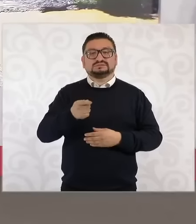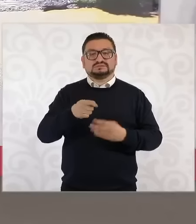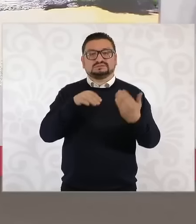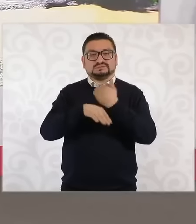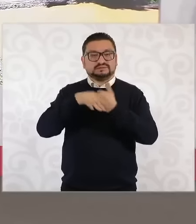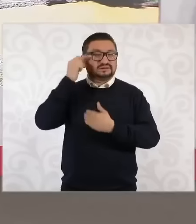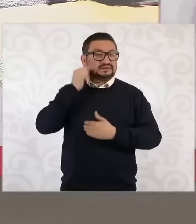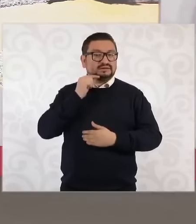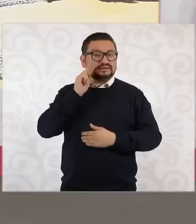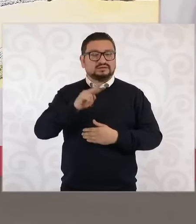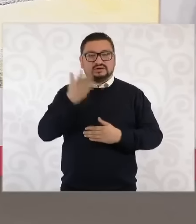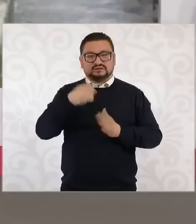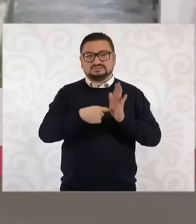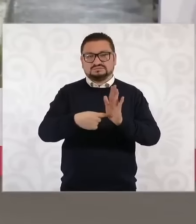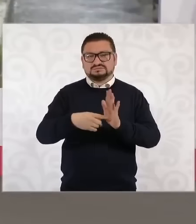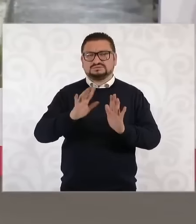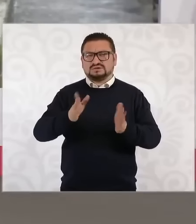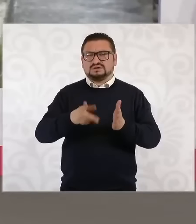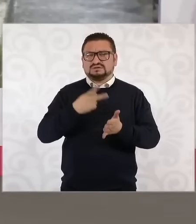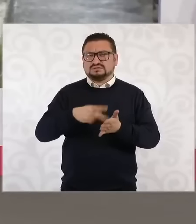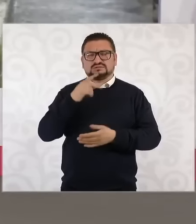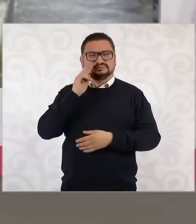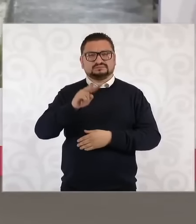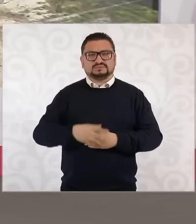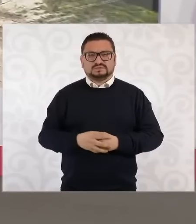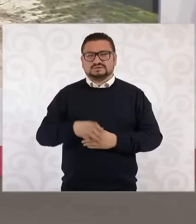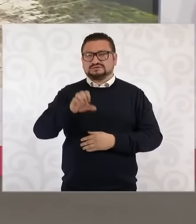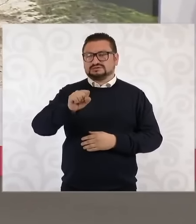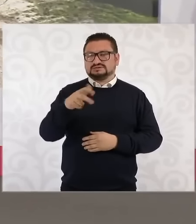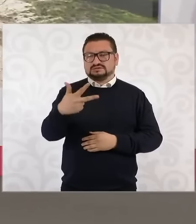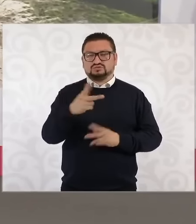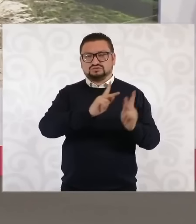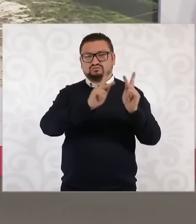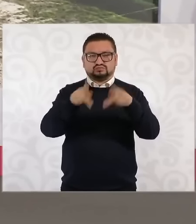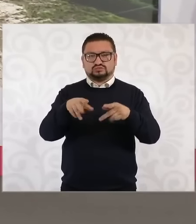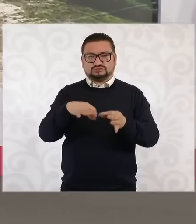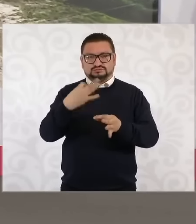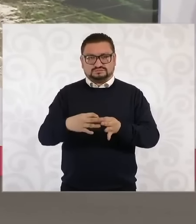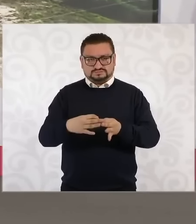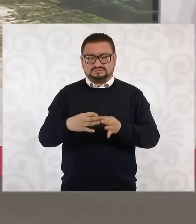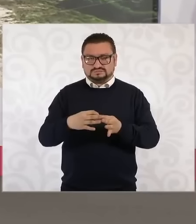lo hemos presentado en otras ocasiones, ya están los 68 puentes eh concluidos y